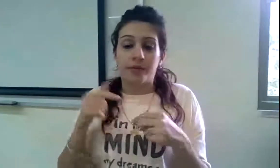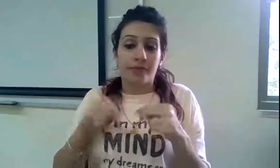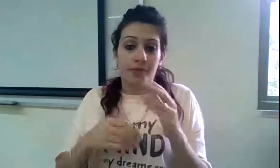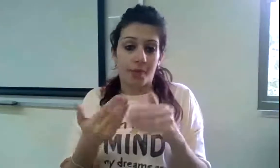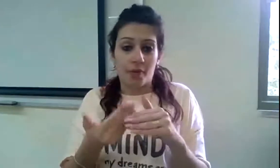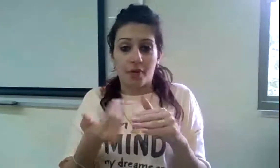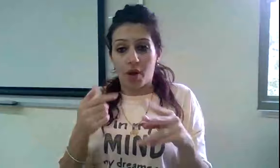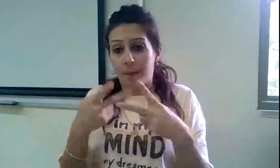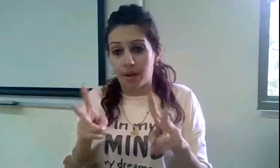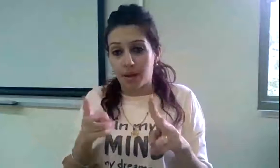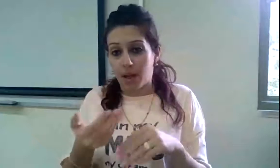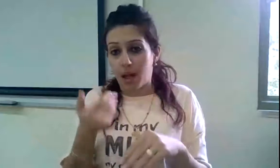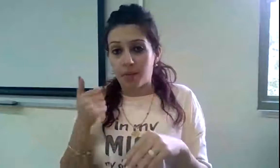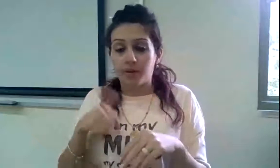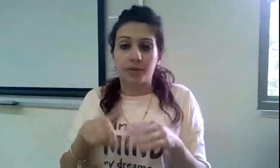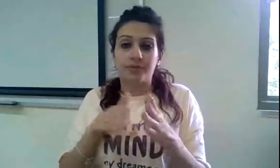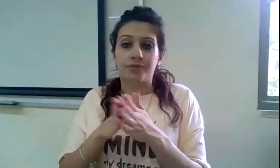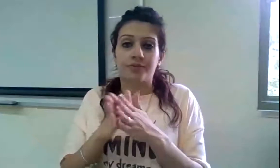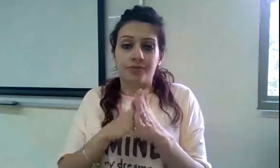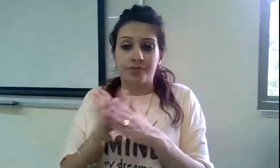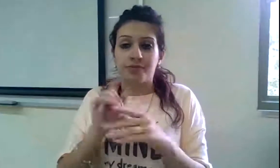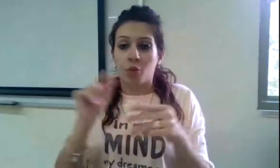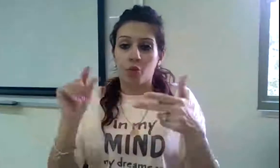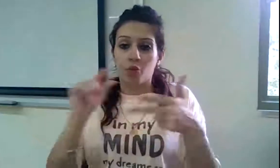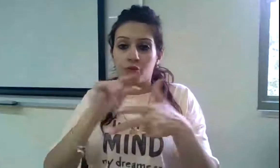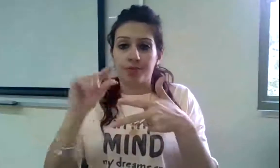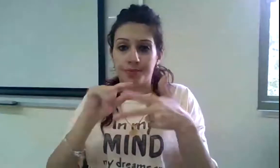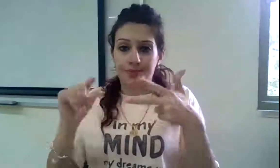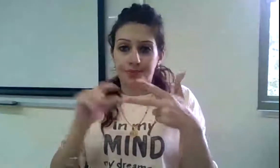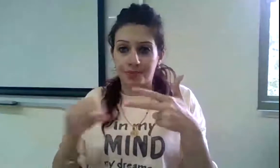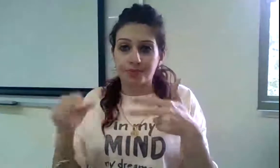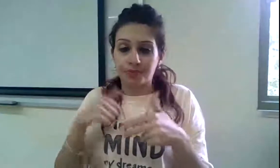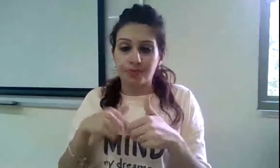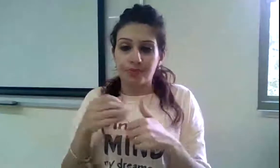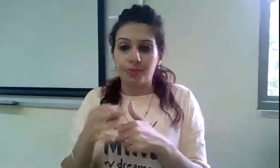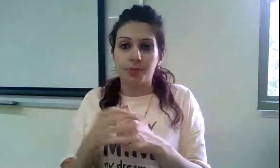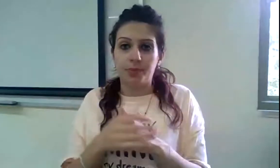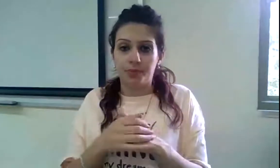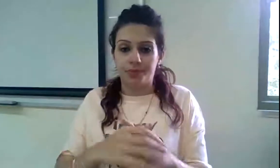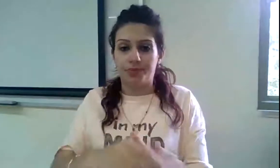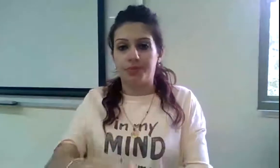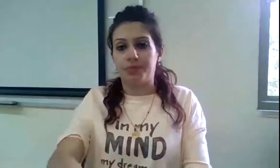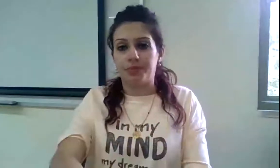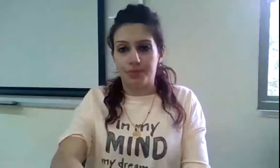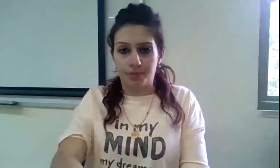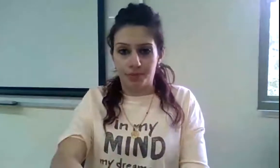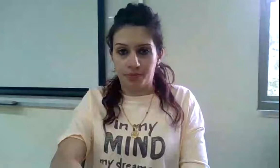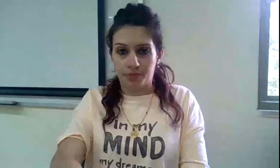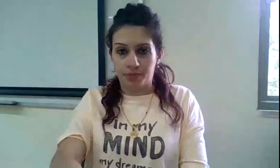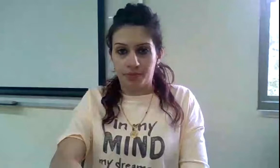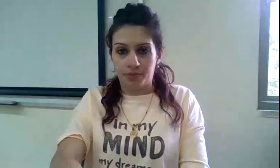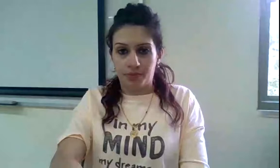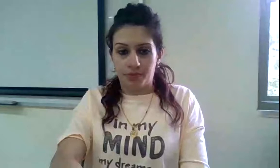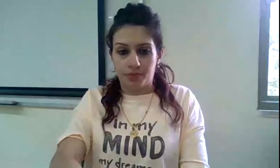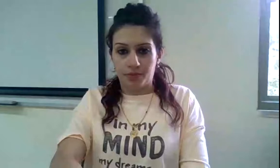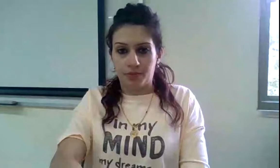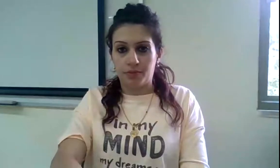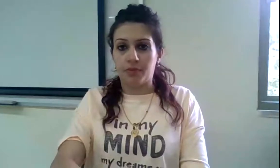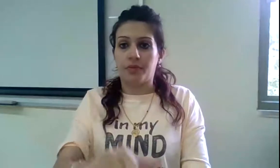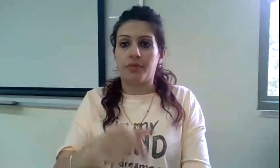أود أن أكرر بعض القوانين والأمور اللوجستية المتعلقة بالمؤتمر هذا وقبل ذلك أيضا أنا شتيفاني بيتراش